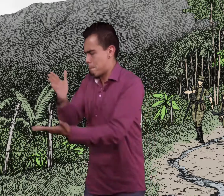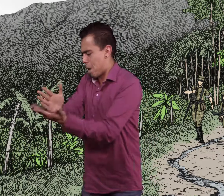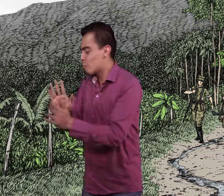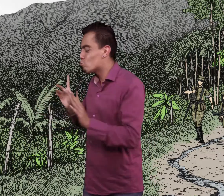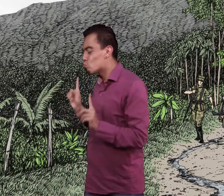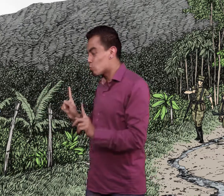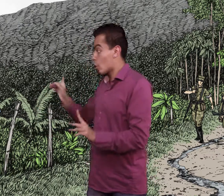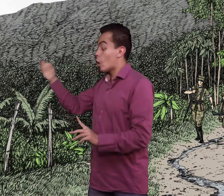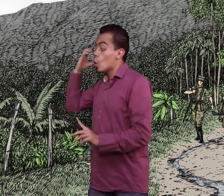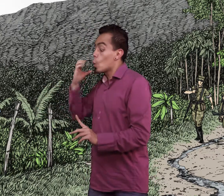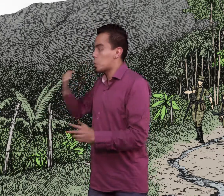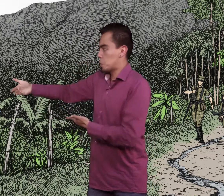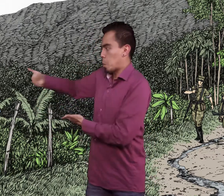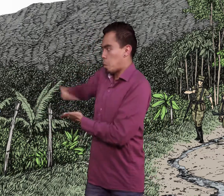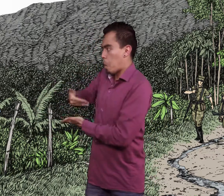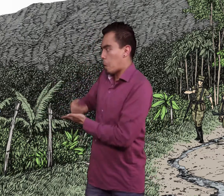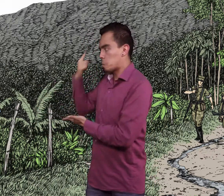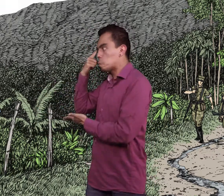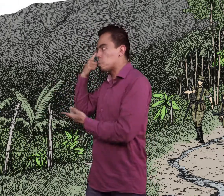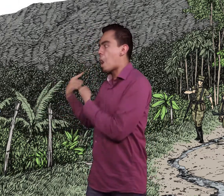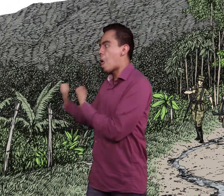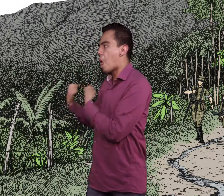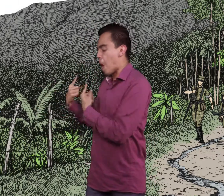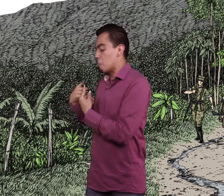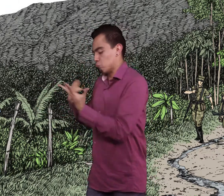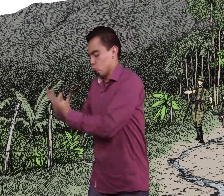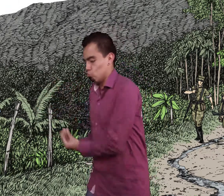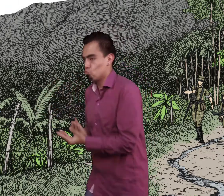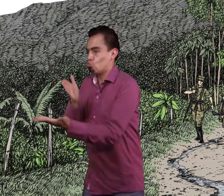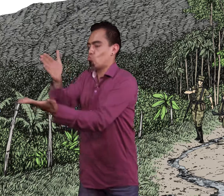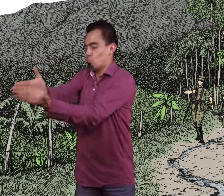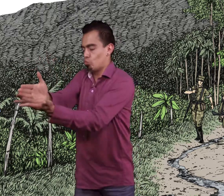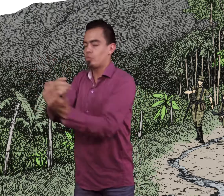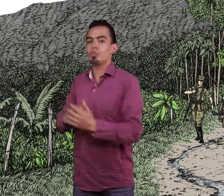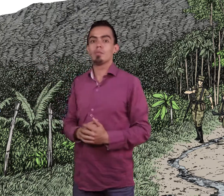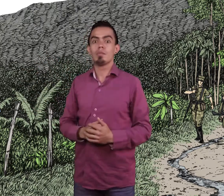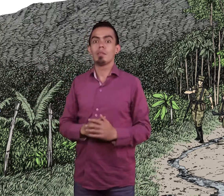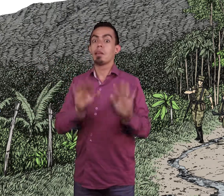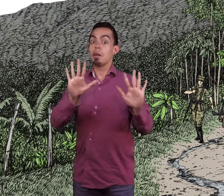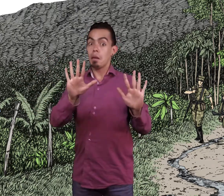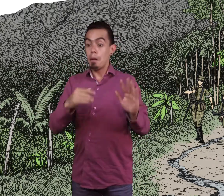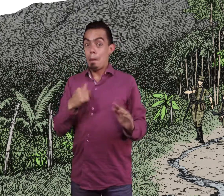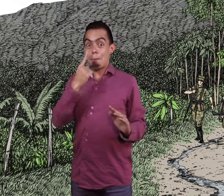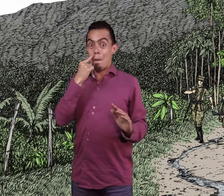Desde ese momento, mi papá no volvió a hablar del tema de "los muchachos”.